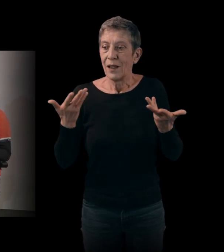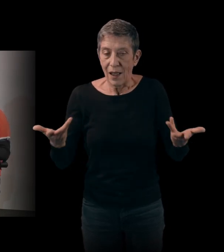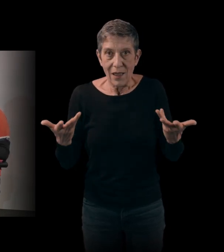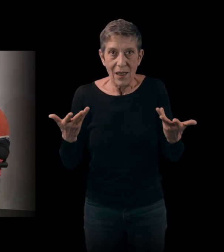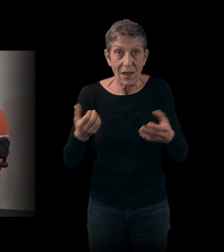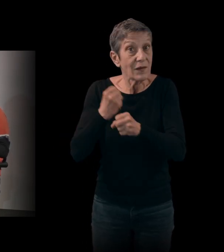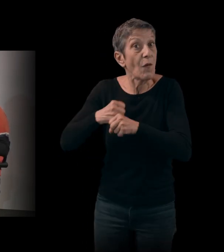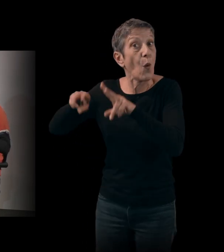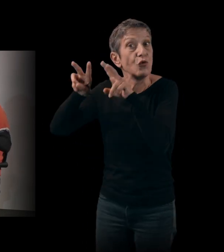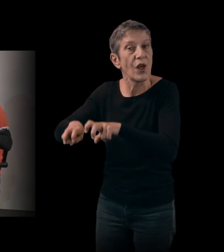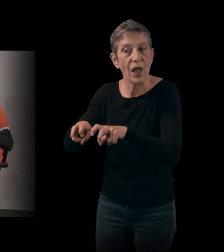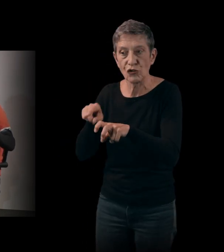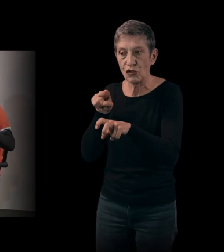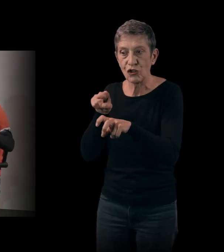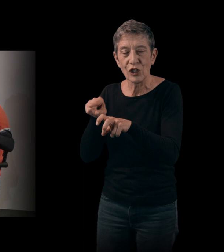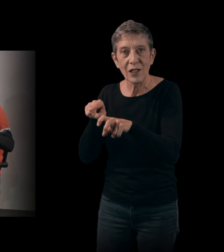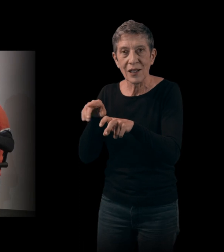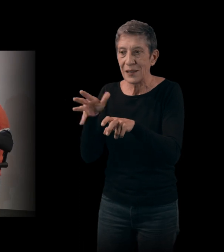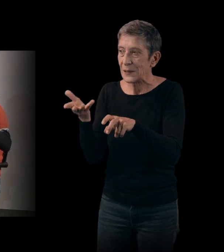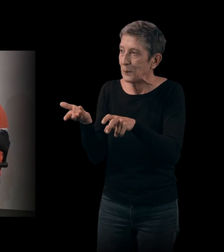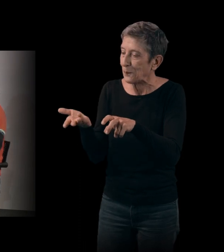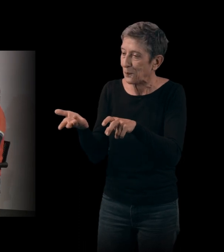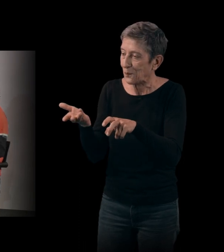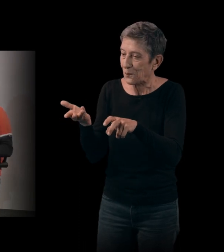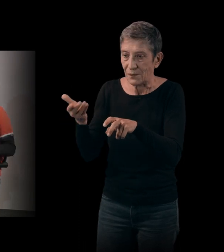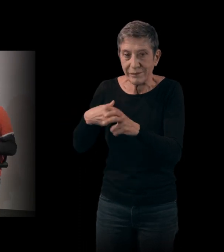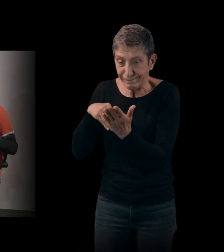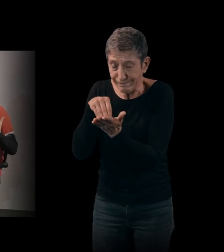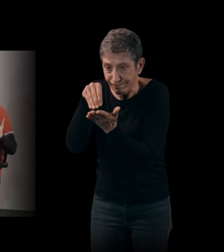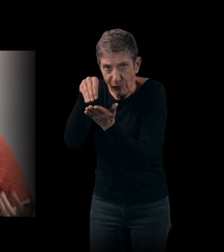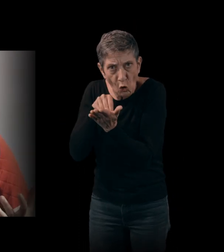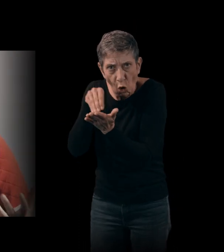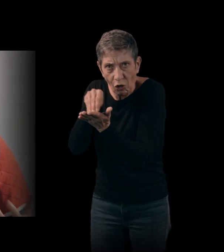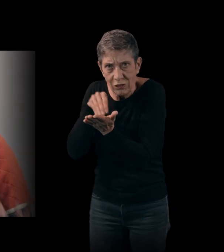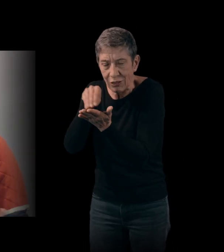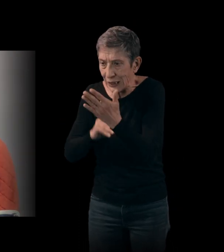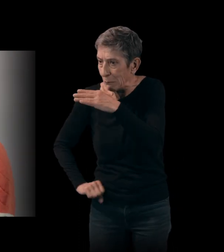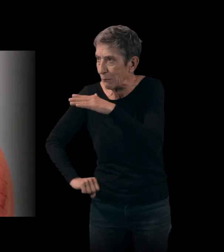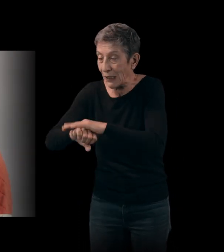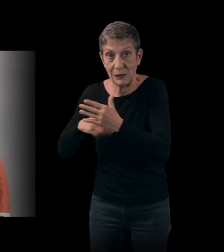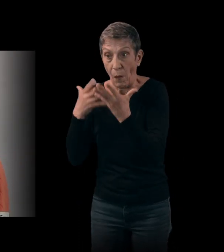recherche, vous notez le plus de choses possible pour essayer de ne pas trop perdre de choses en cours de route.